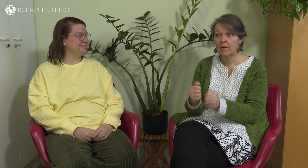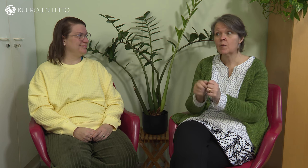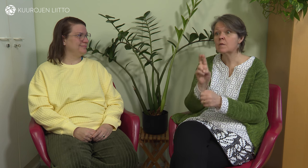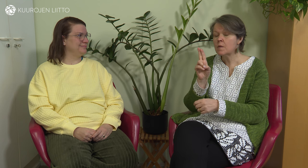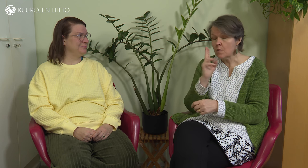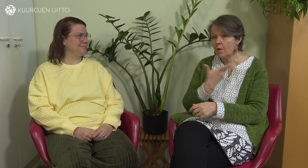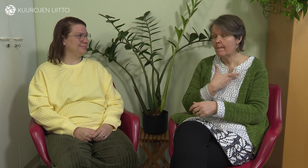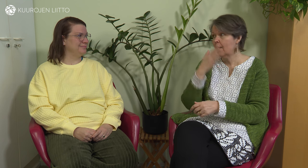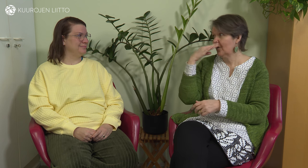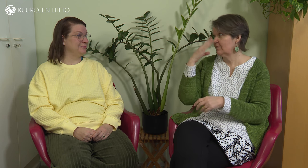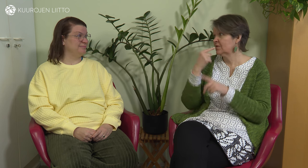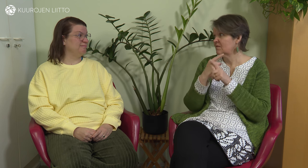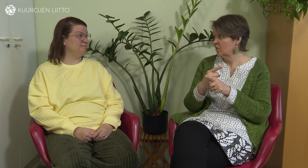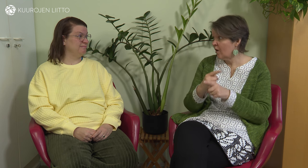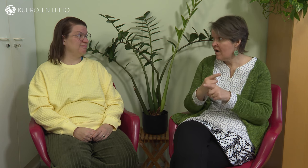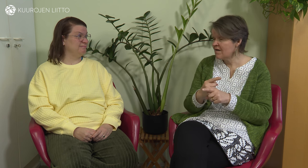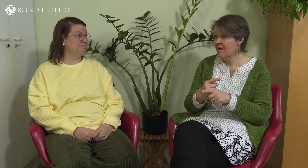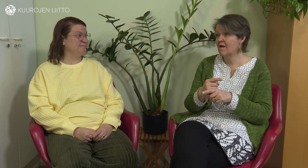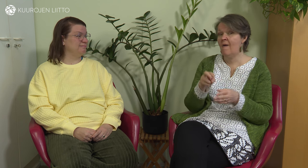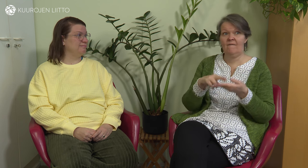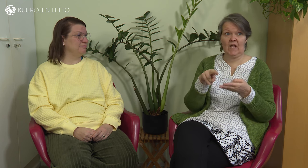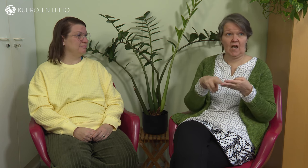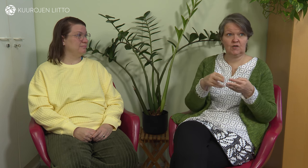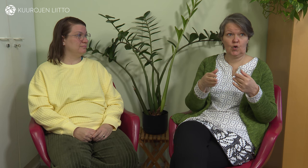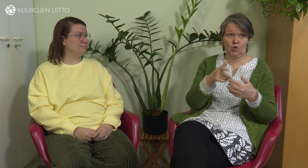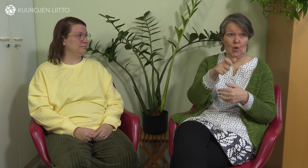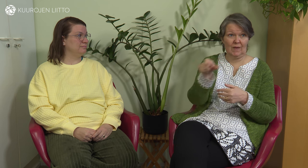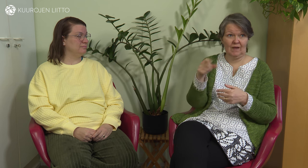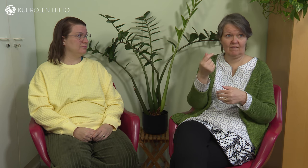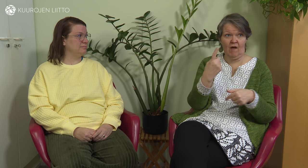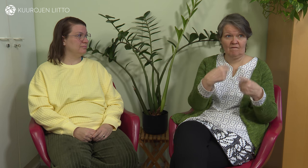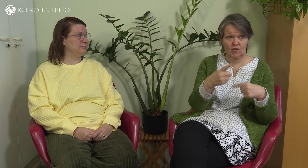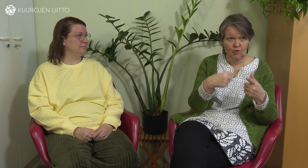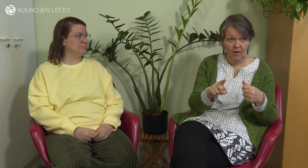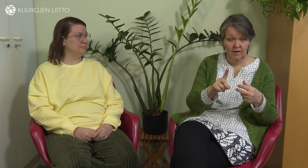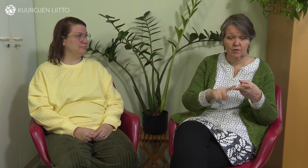Todella paljon ihmisiä on ollut mukana. Virastossa on vaihtunut väkeä.